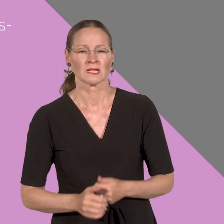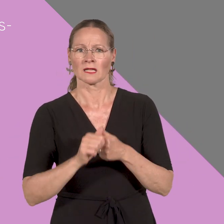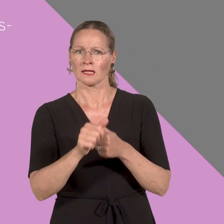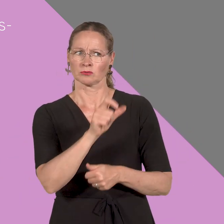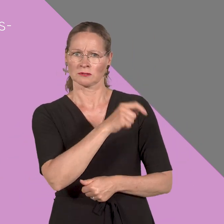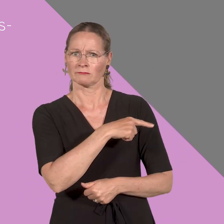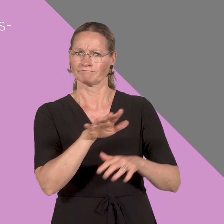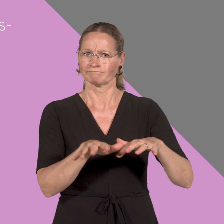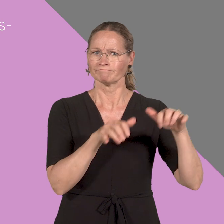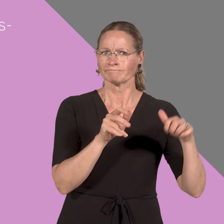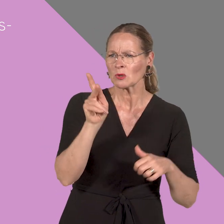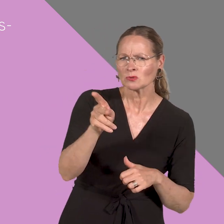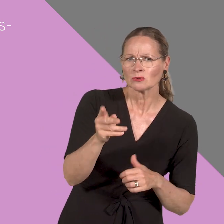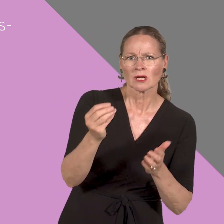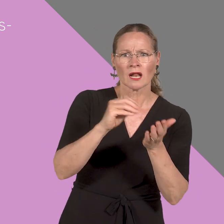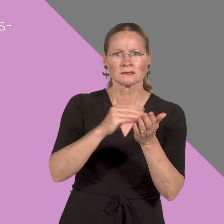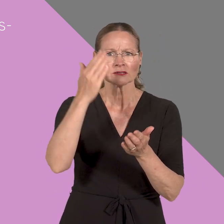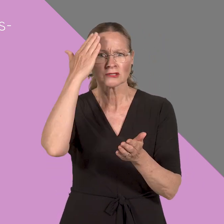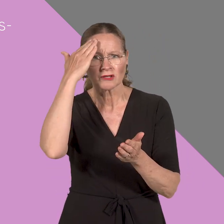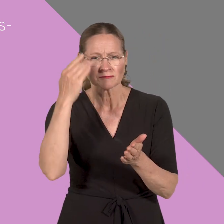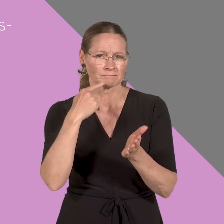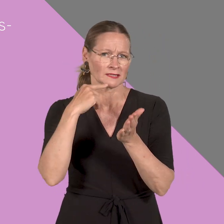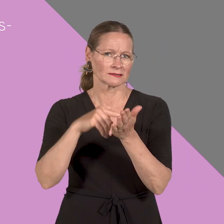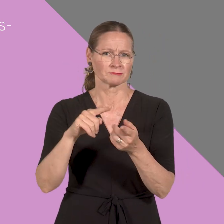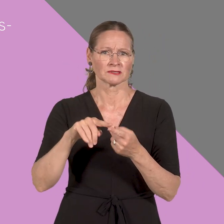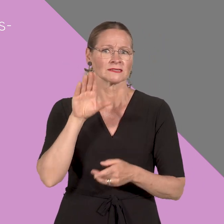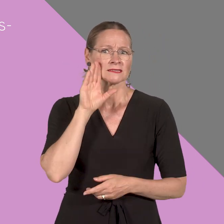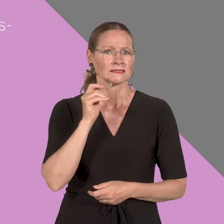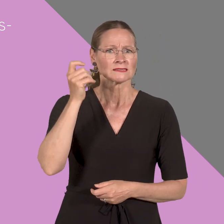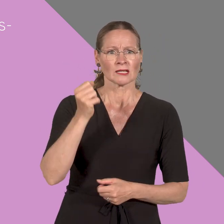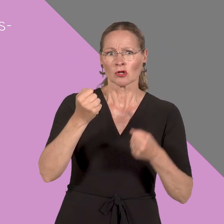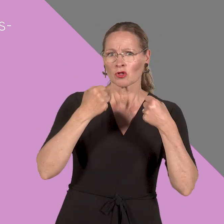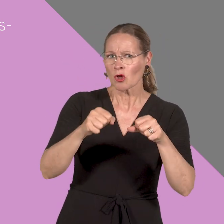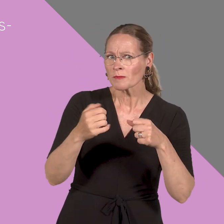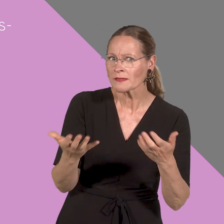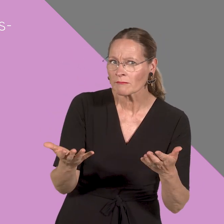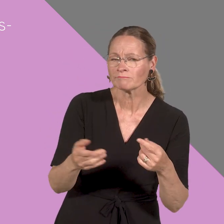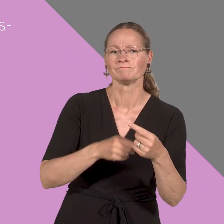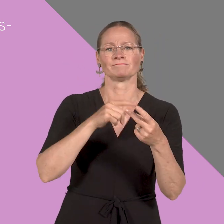Edustajat kyselivät lisätietoja mm. senioritoiminnasta, -